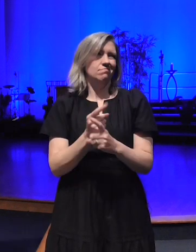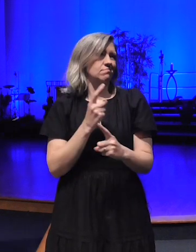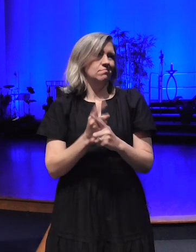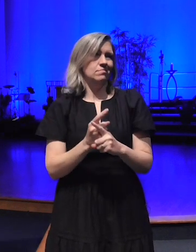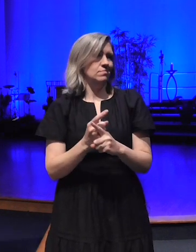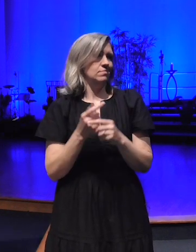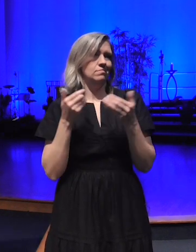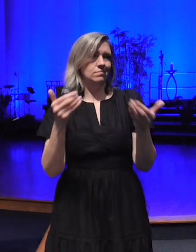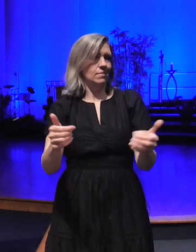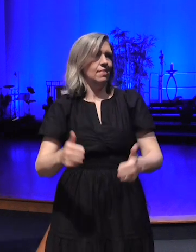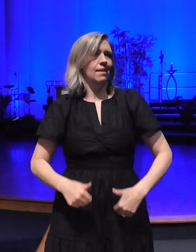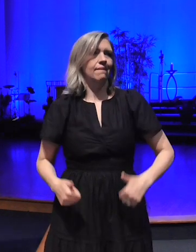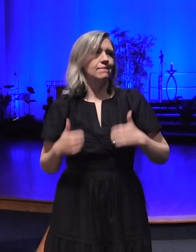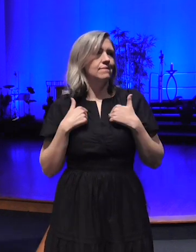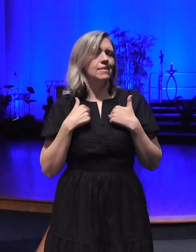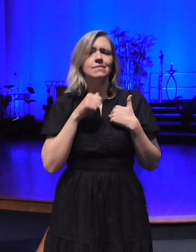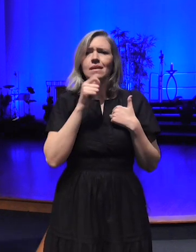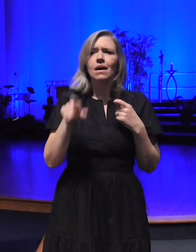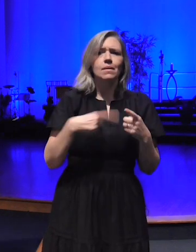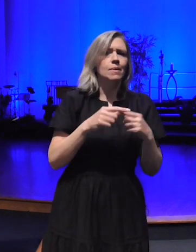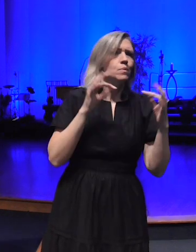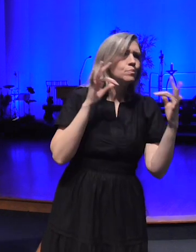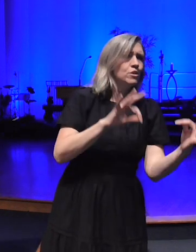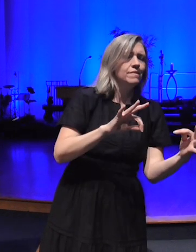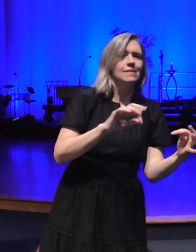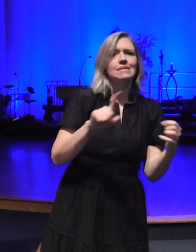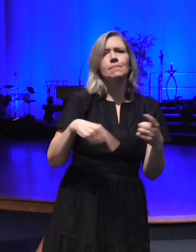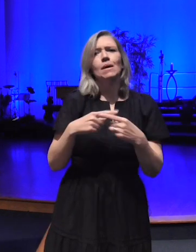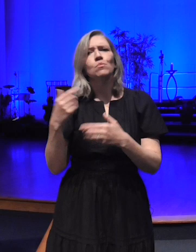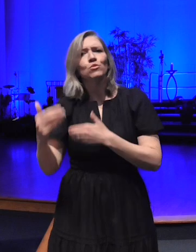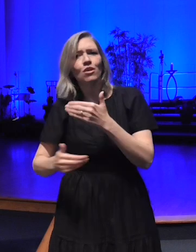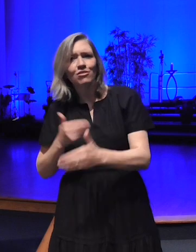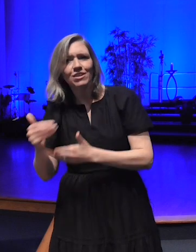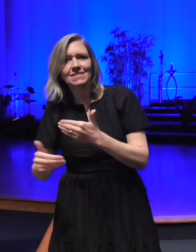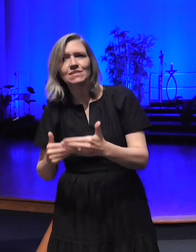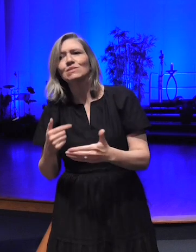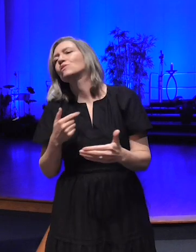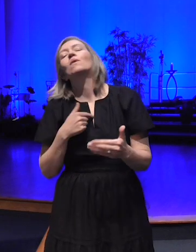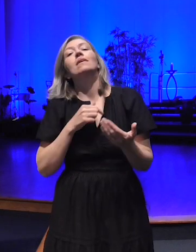se trata de progreso y pude ingresar a mi propio programa de recuperación en torno a eso, pero